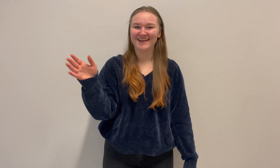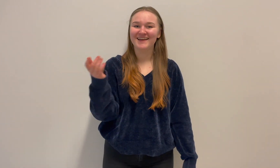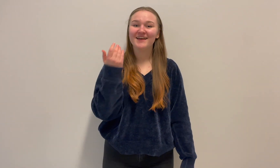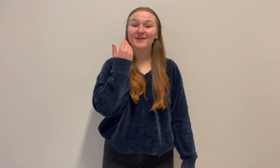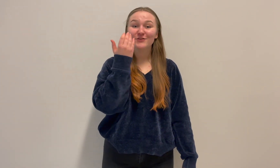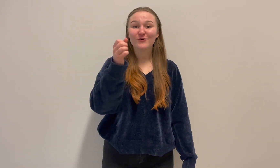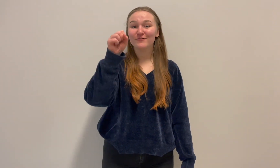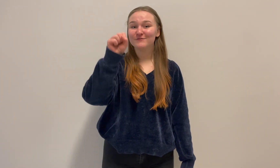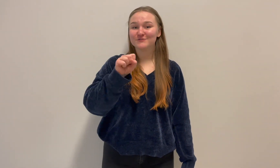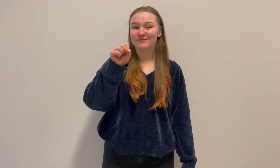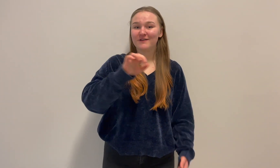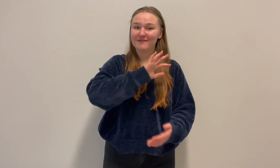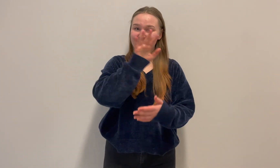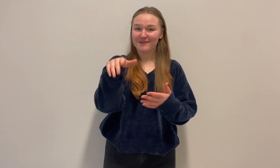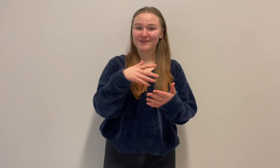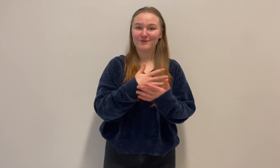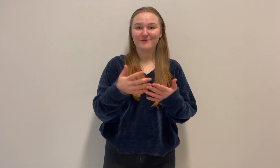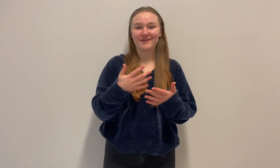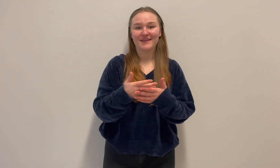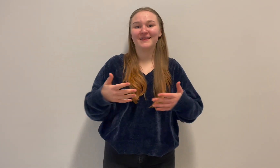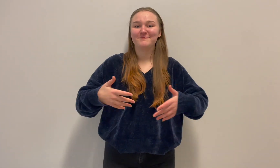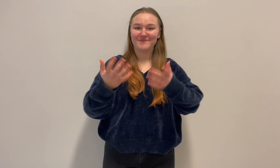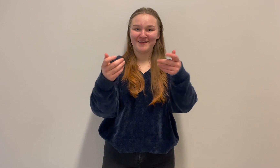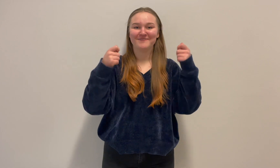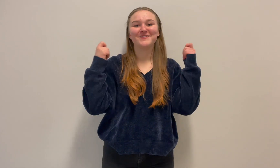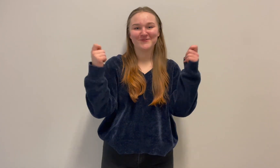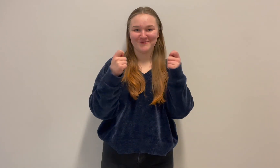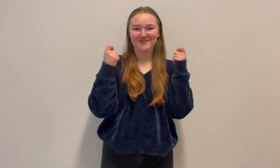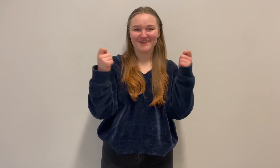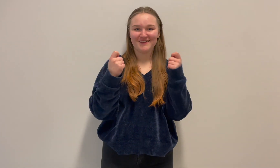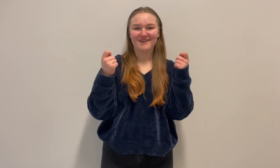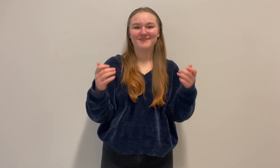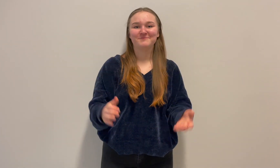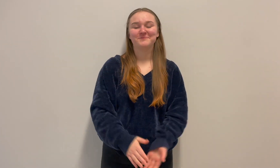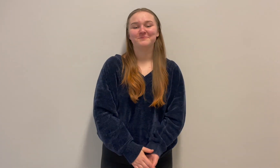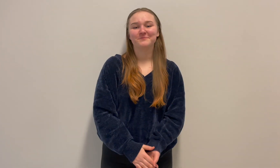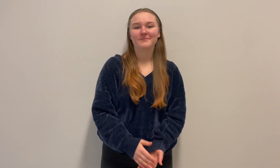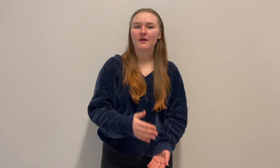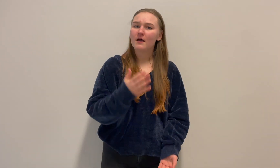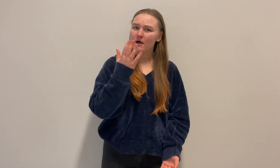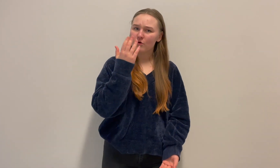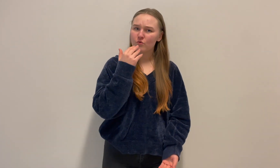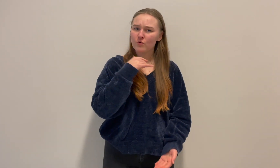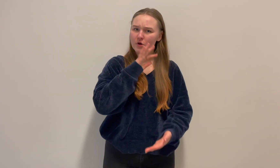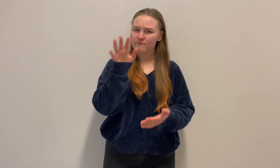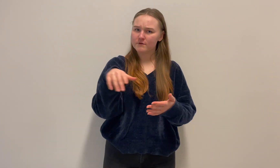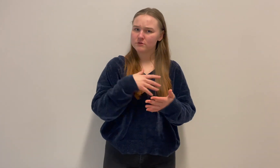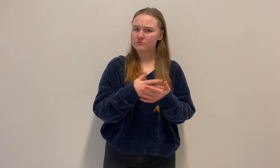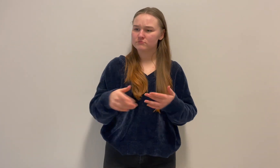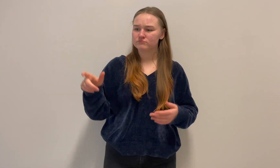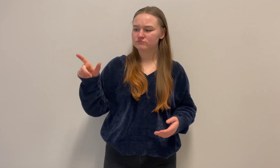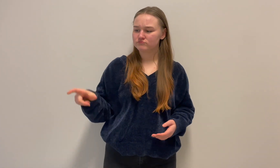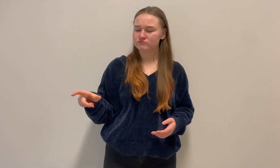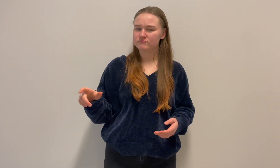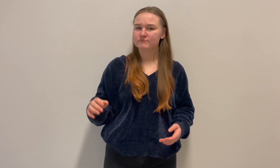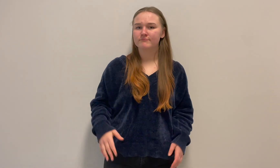Hei! Ensi sunnuntaina juhlitaan viittomakielten päivää. Kuka on viittomakielinen?